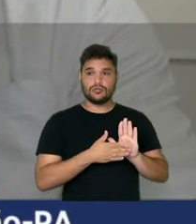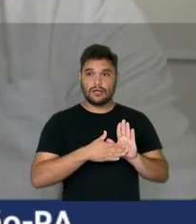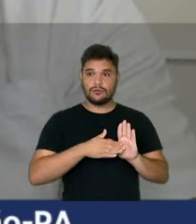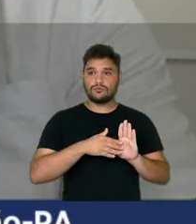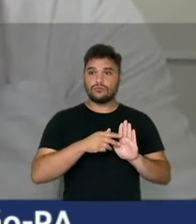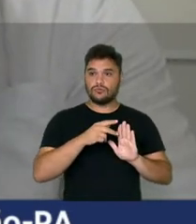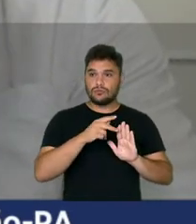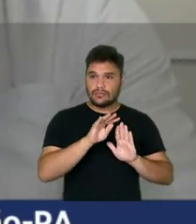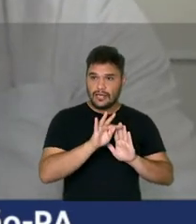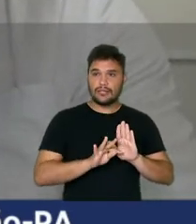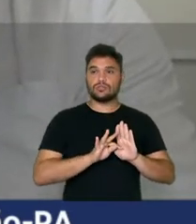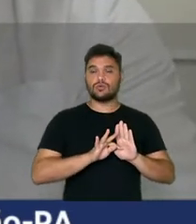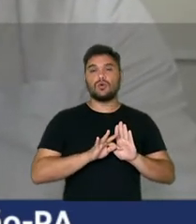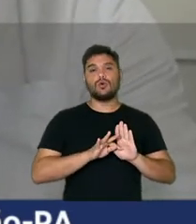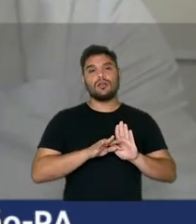DO SUBSTITUTIVO DA COMISSÃO